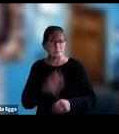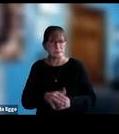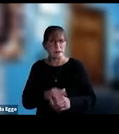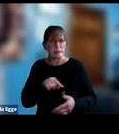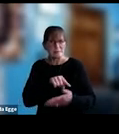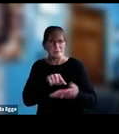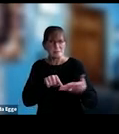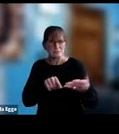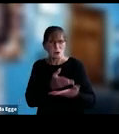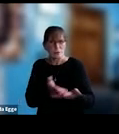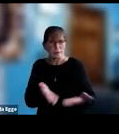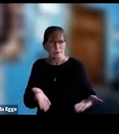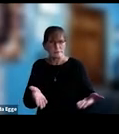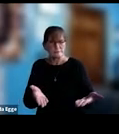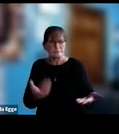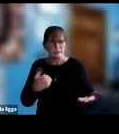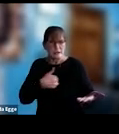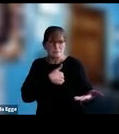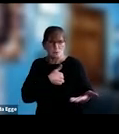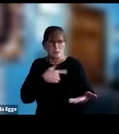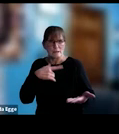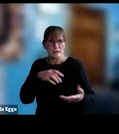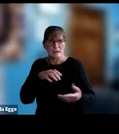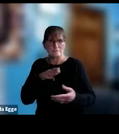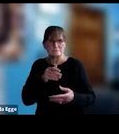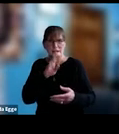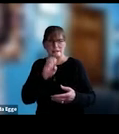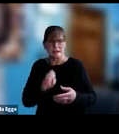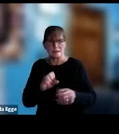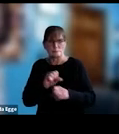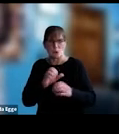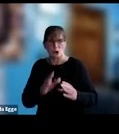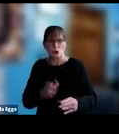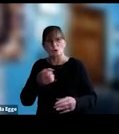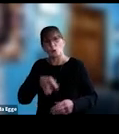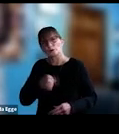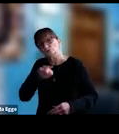que nosotros, como asistentes sociales o trabajadores SOAR, debemos ayudarles a comprender.